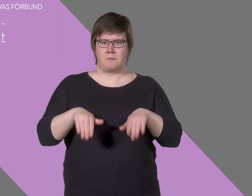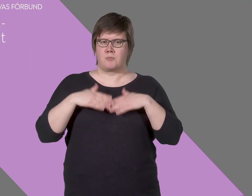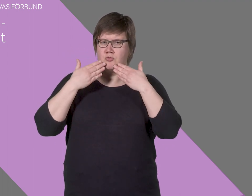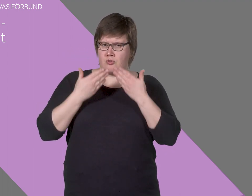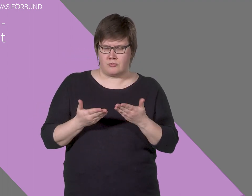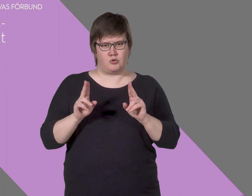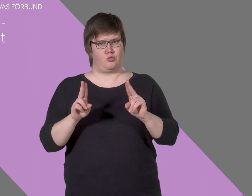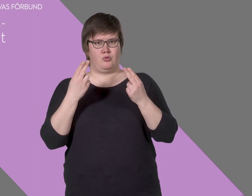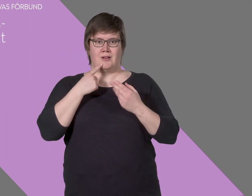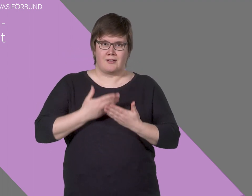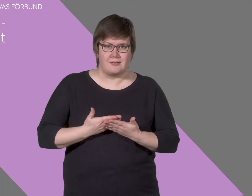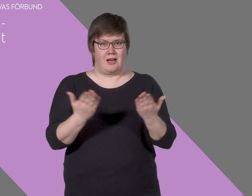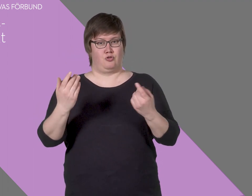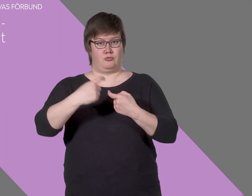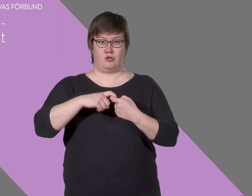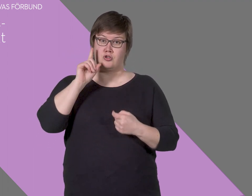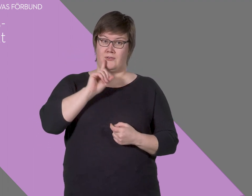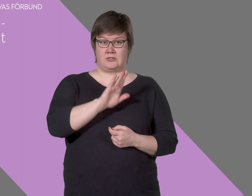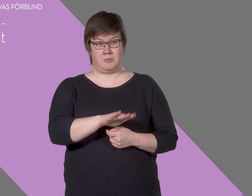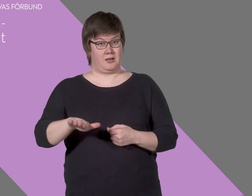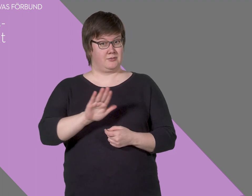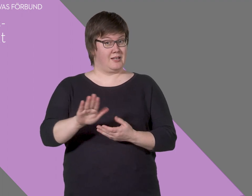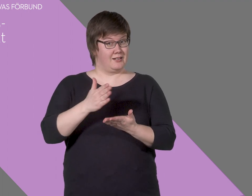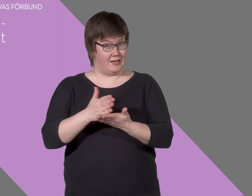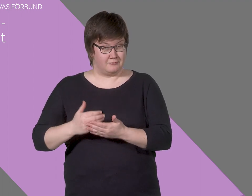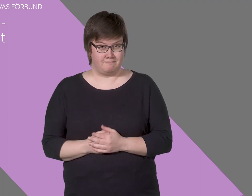en ny deklaration om döva barns rättigheter.